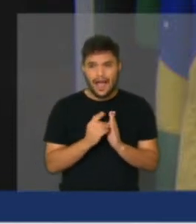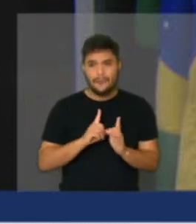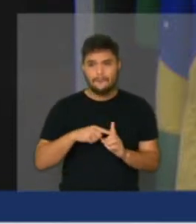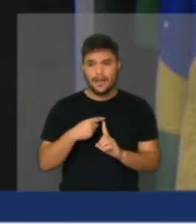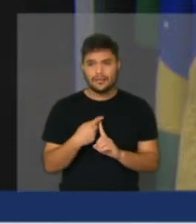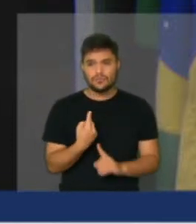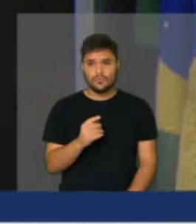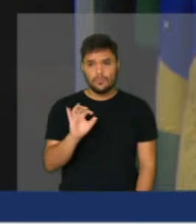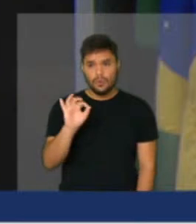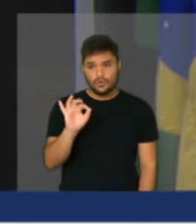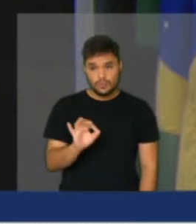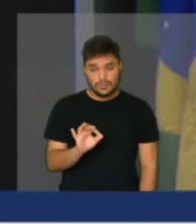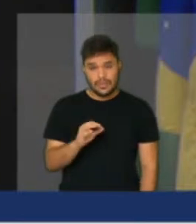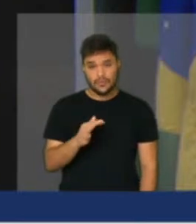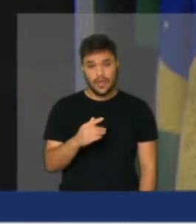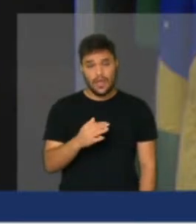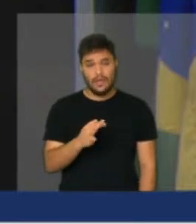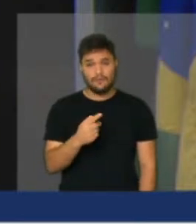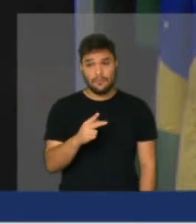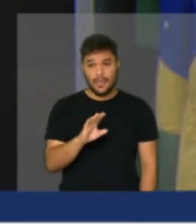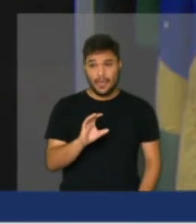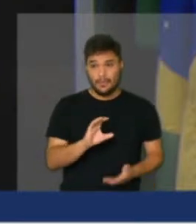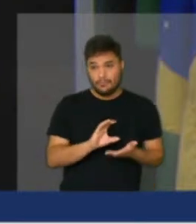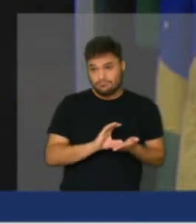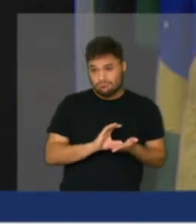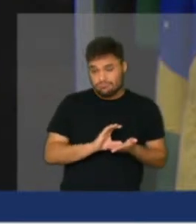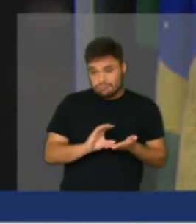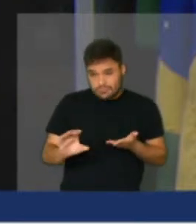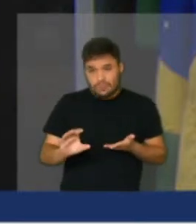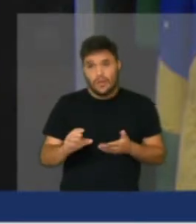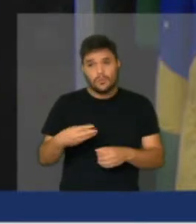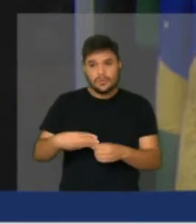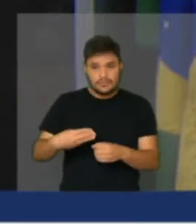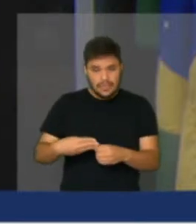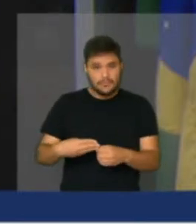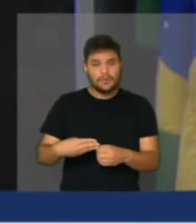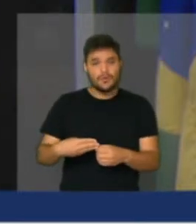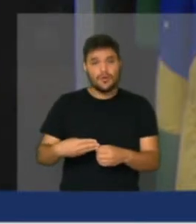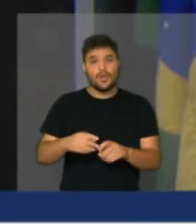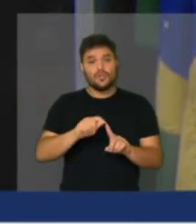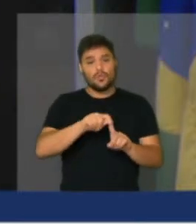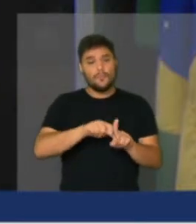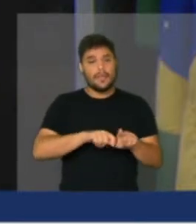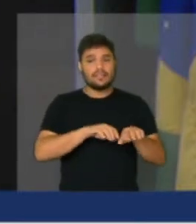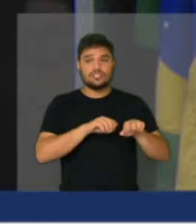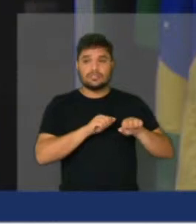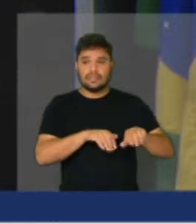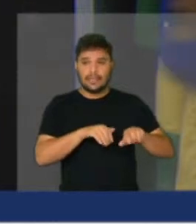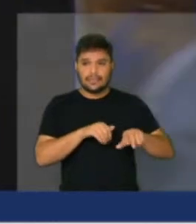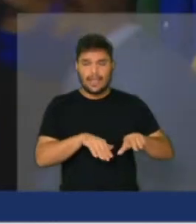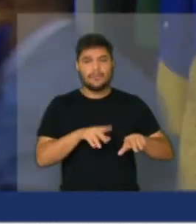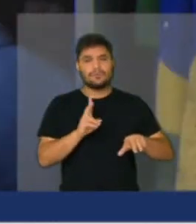MUNICÍPIOS, PARA LIBERAR NO MÊS DE SETEMBRO DE CADA ANO, ASSOCIA DE MODO COMPLEMENTAR, EM DOIS AUMENTOS DE UM PONTO